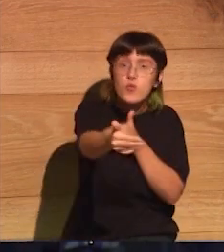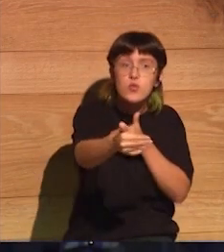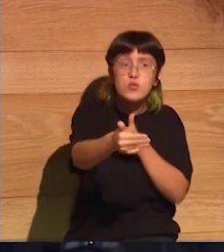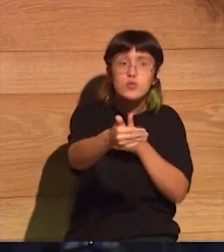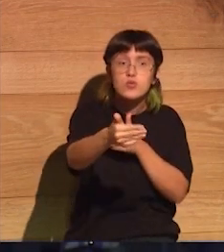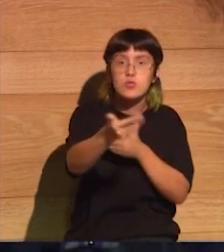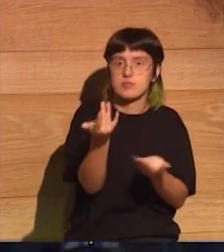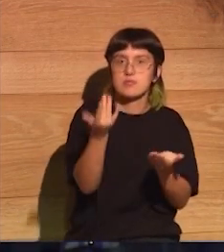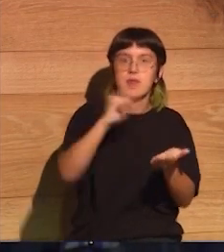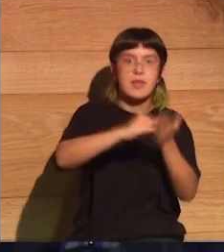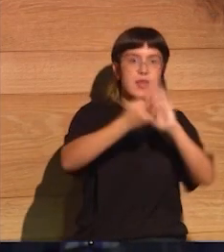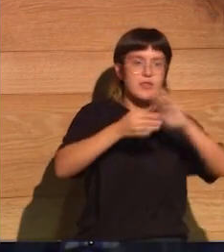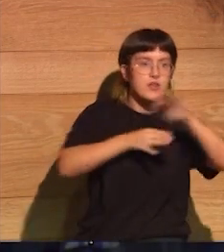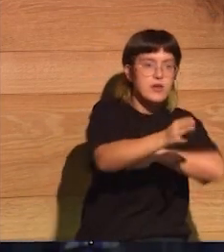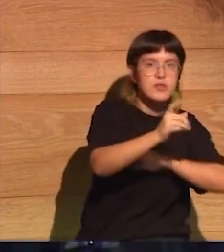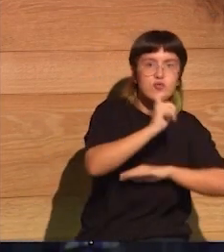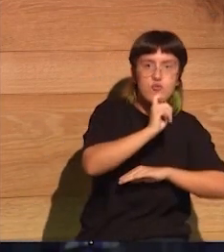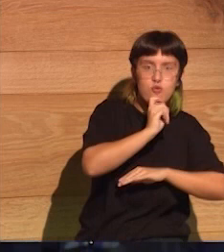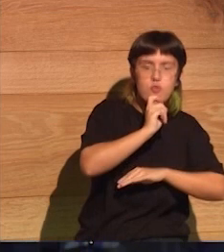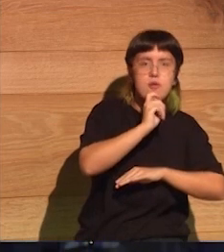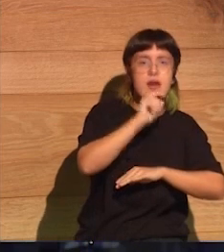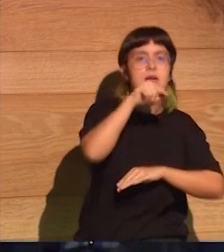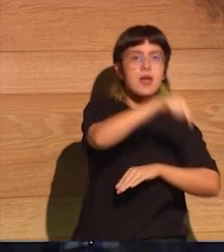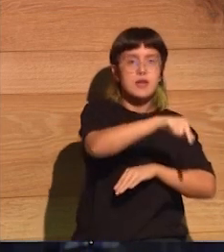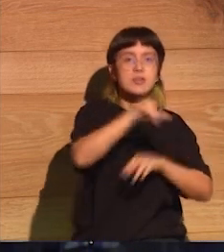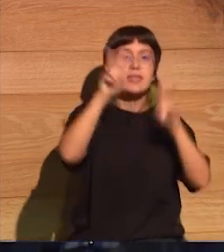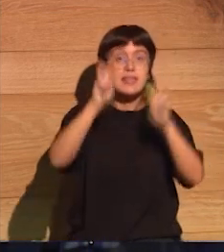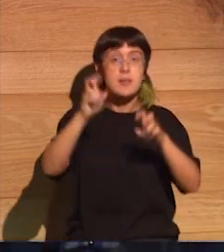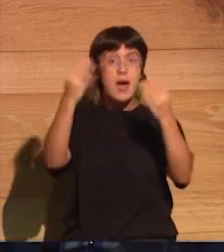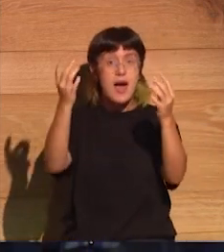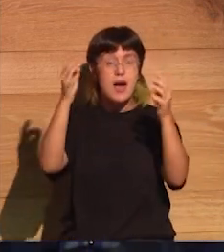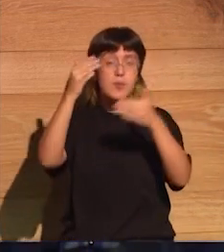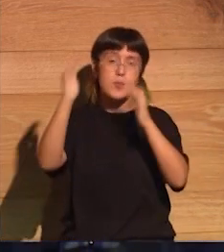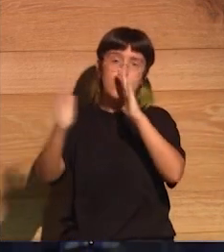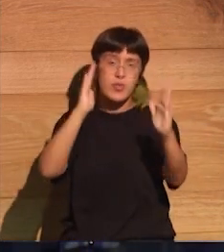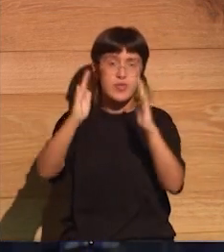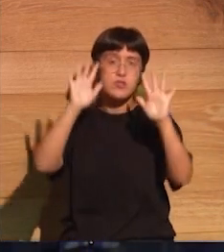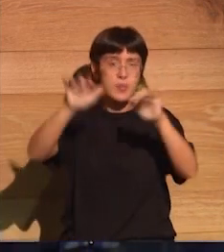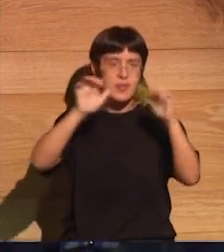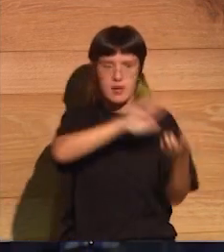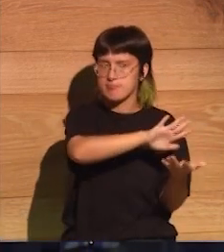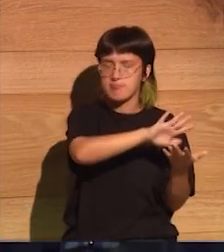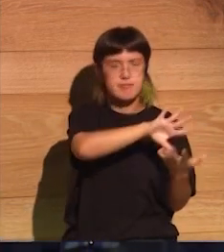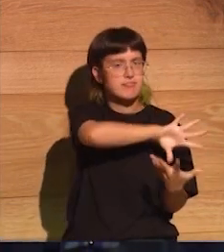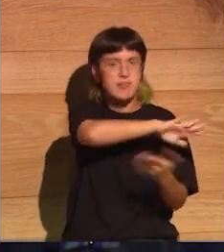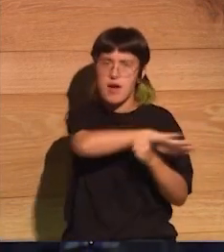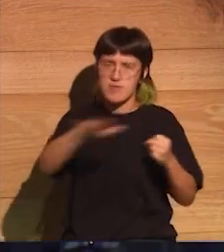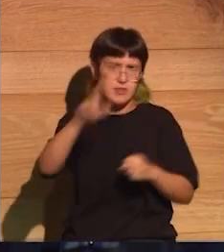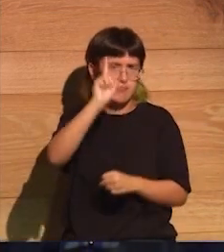infinita va a enriquecer enormemente lo que es el proceso de aprendizaje. Hoy ya de hecho, en nuestra universidad, y me imagino que muchos otros